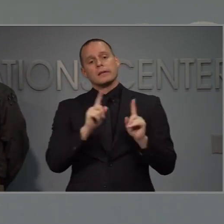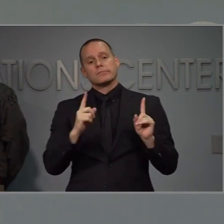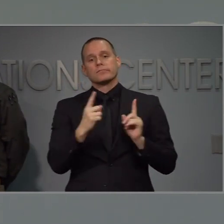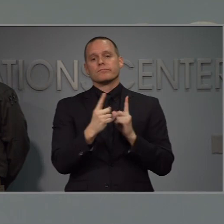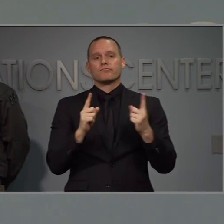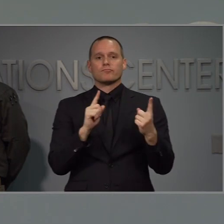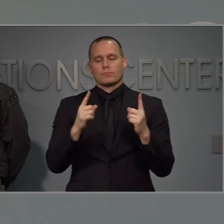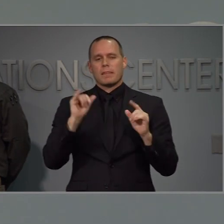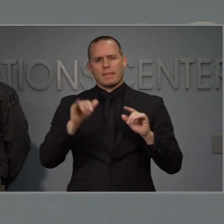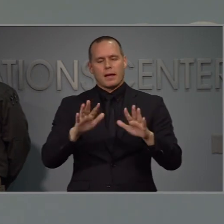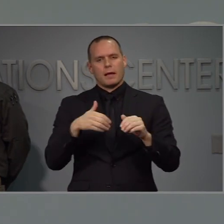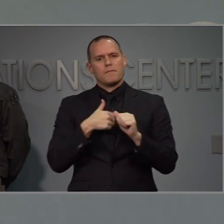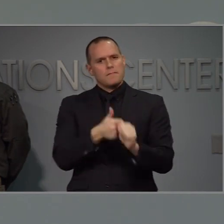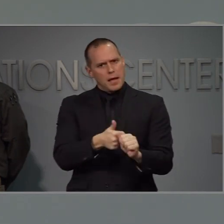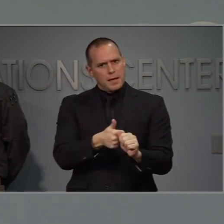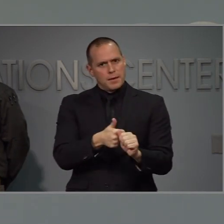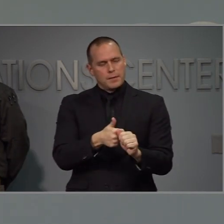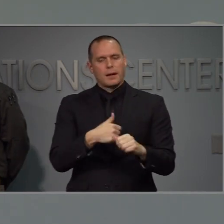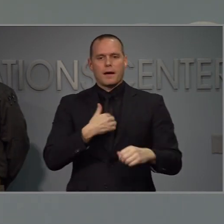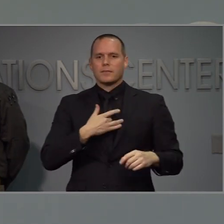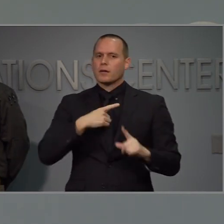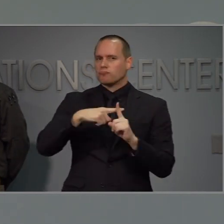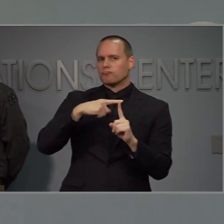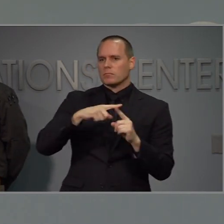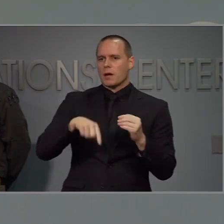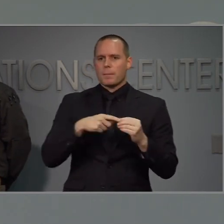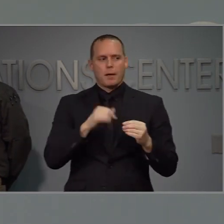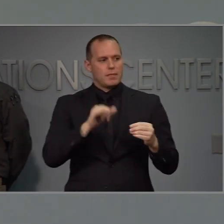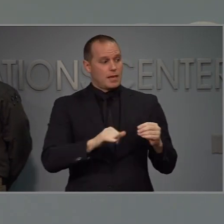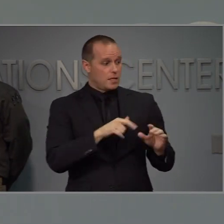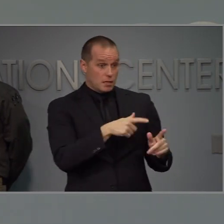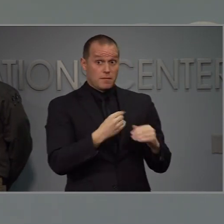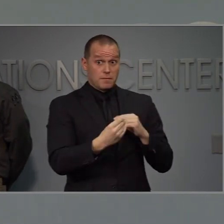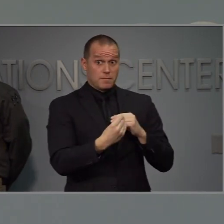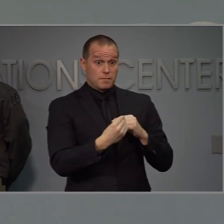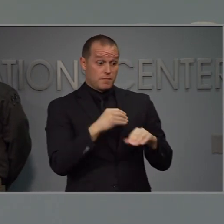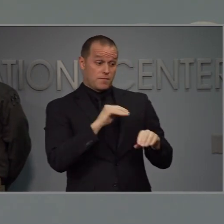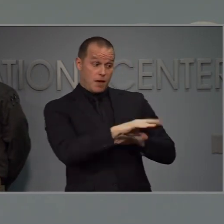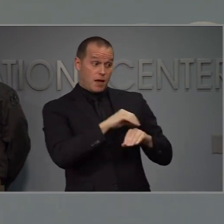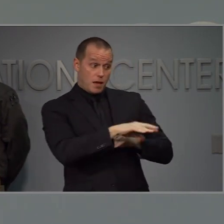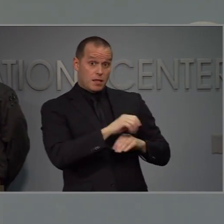tan dando permisos de ausencia por enfermedad y yo me siento